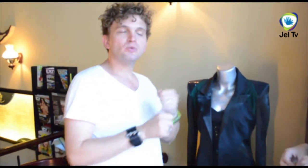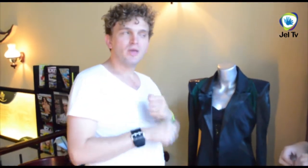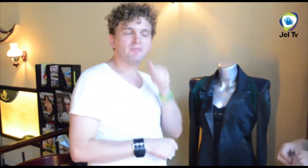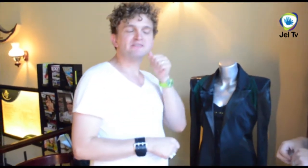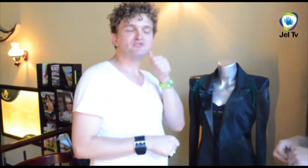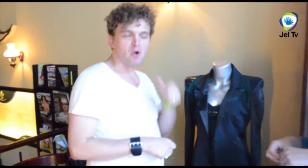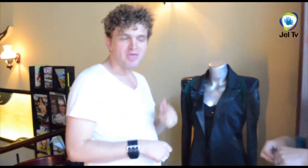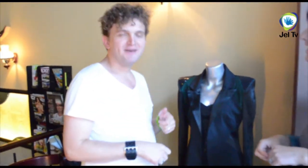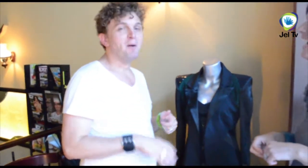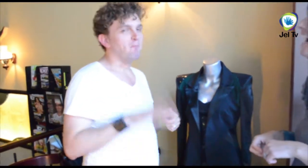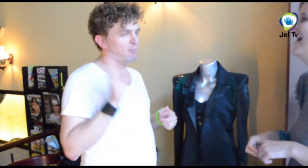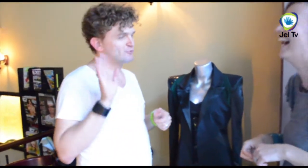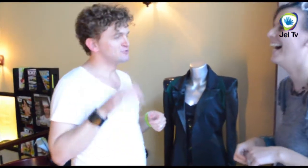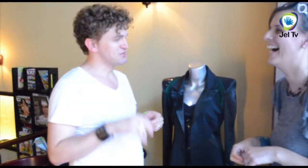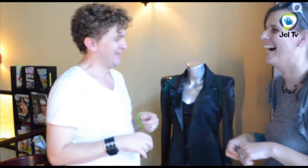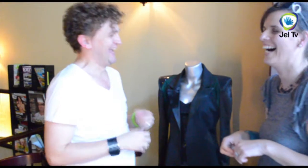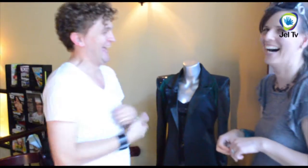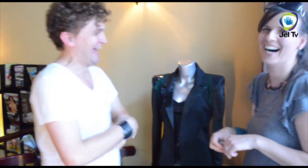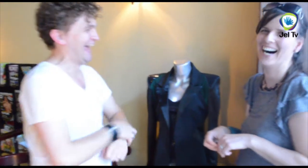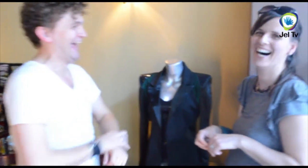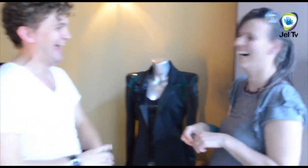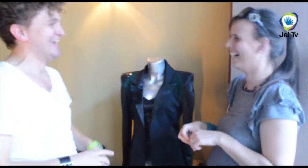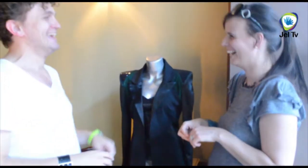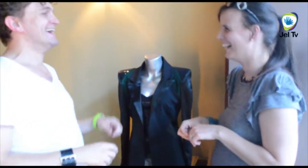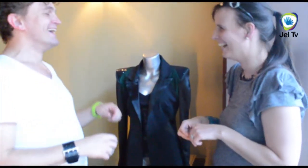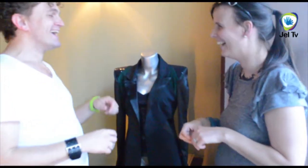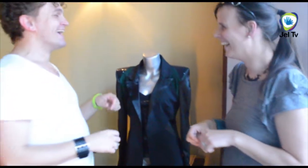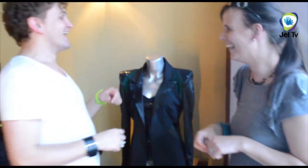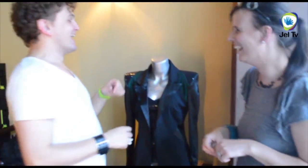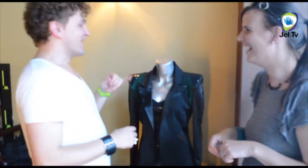Hú, kemény csaj! Bocs!